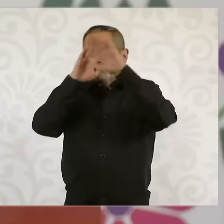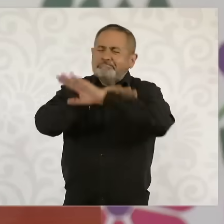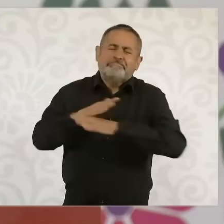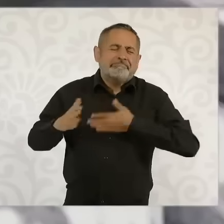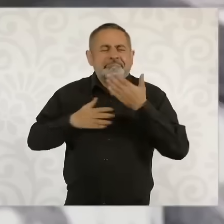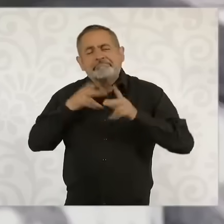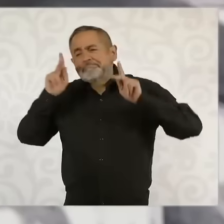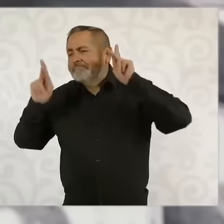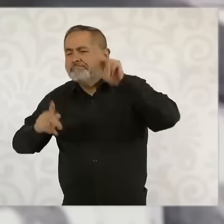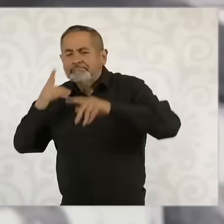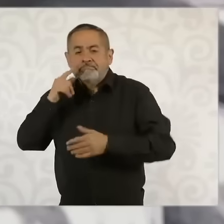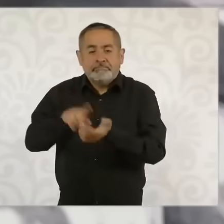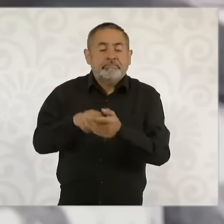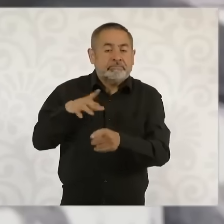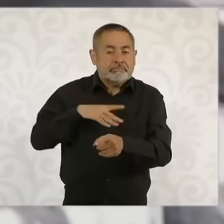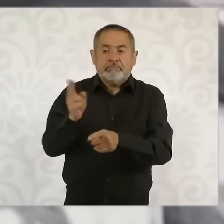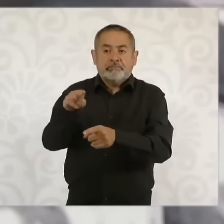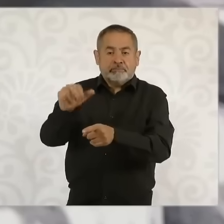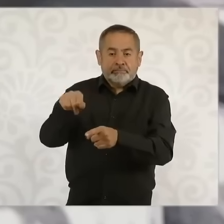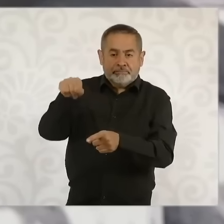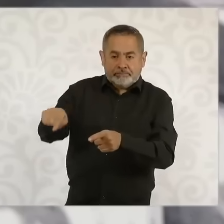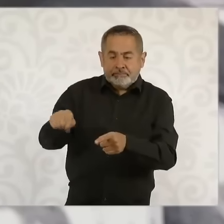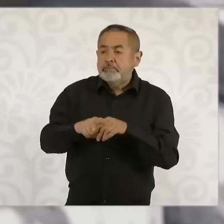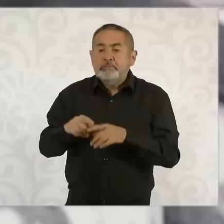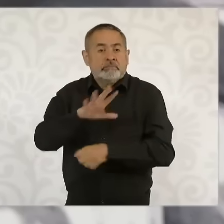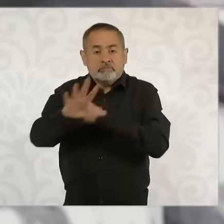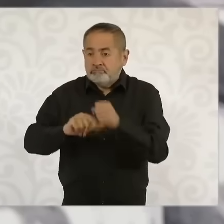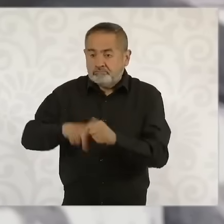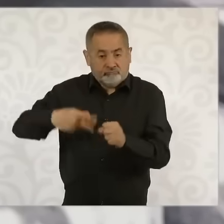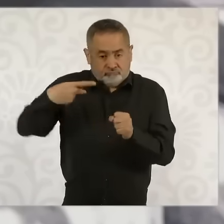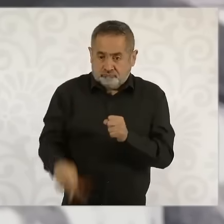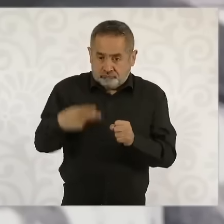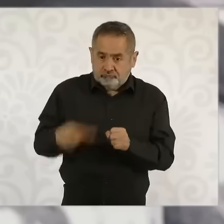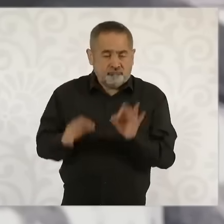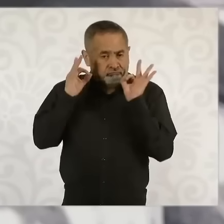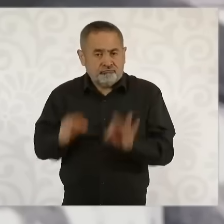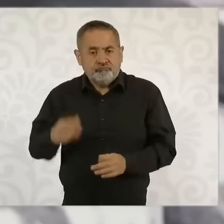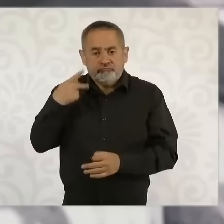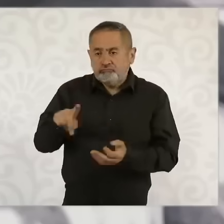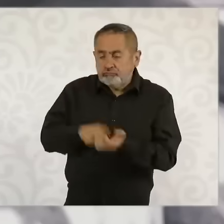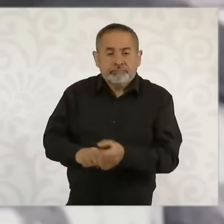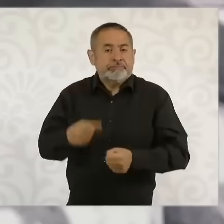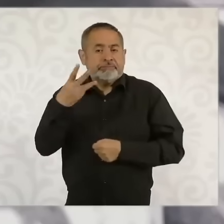Tenemos ahí una UMA que con especies endémicas. En esta UMA destaca que tenemos tres jaguares,